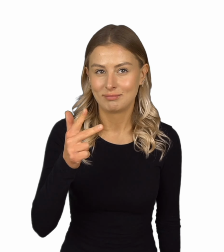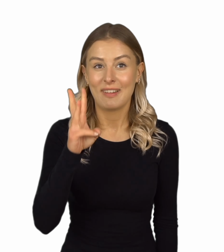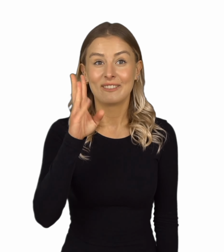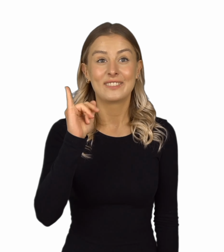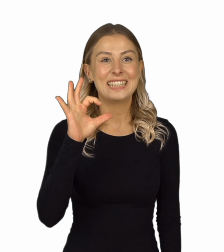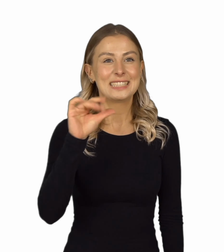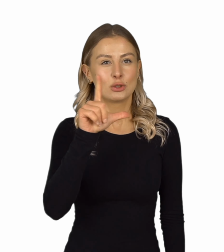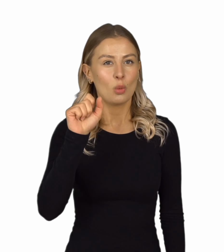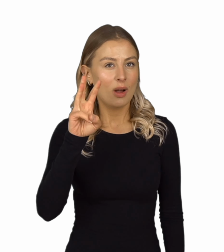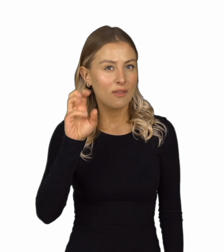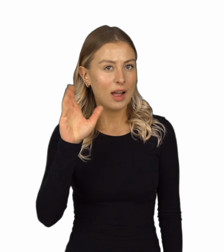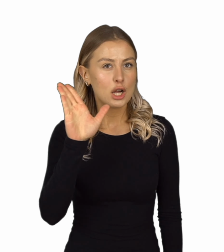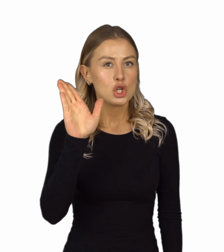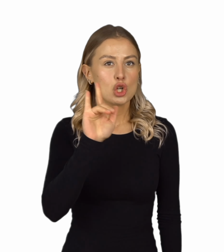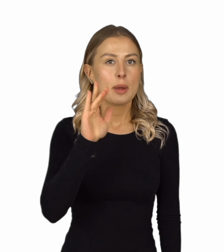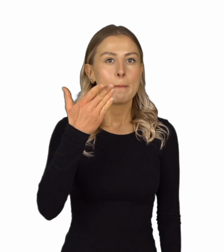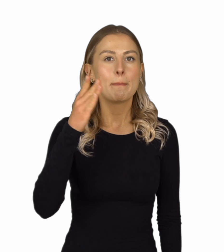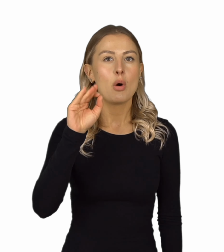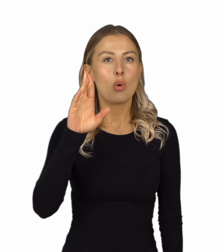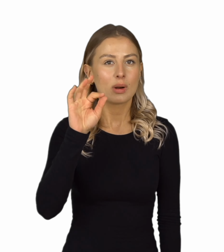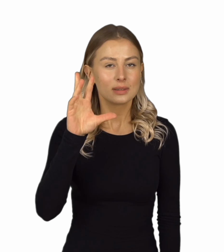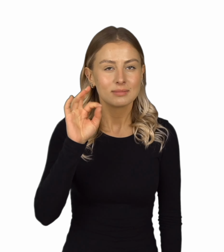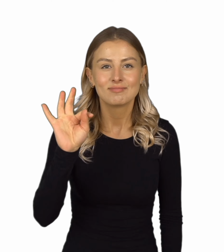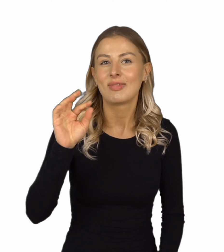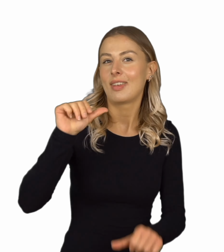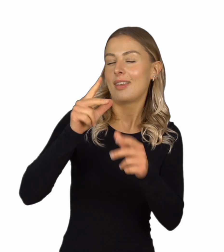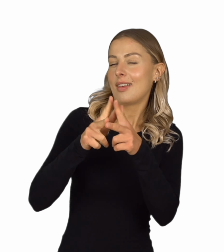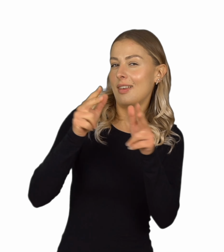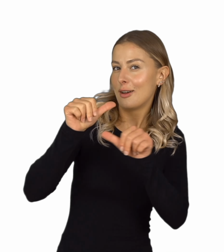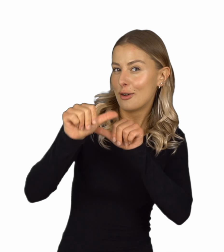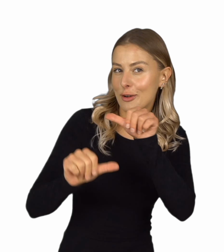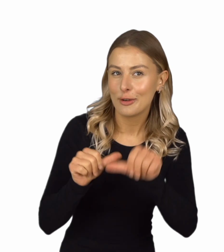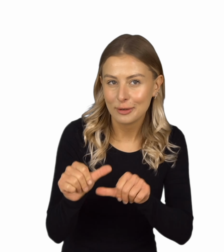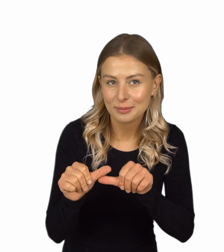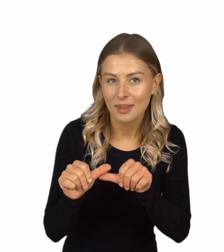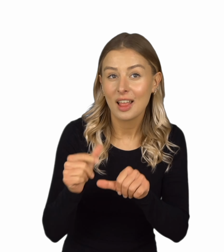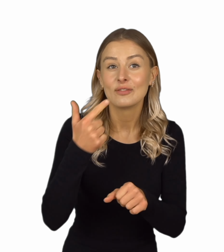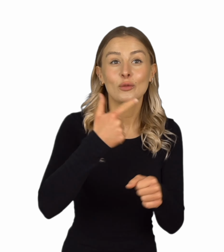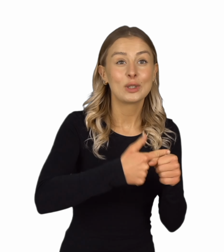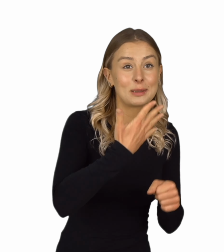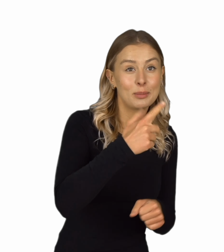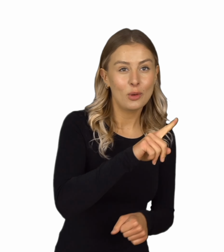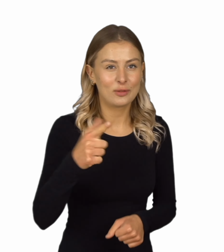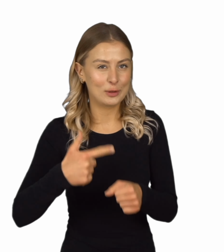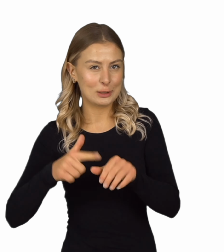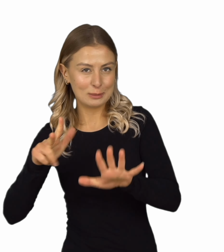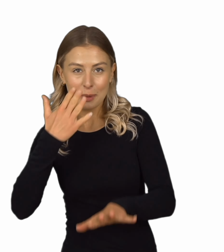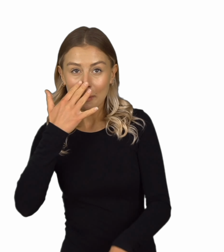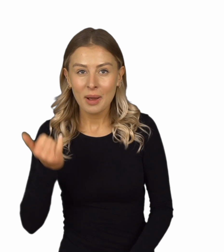Rok Wisławy Szymborskiej 25-28 maja 2023 r.